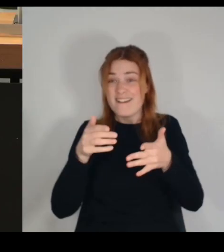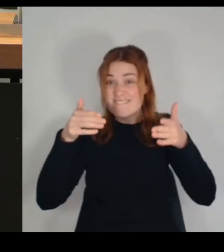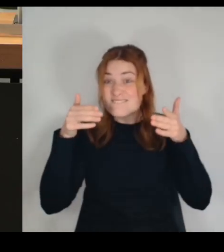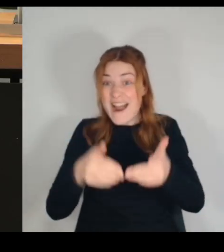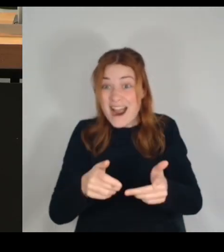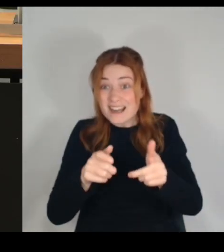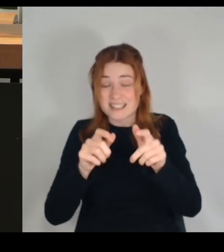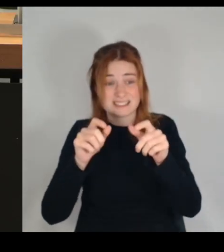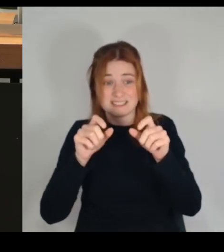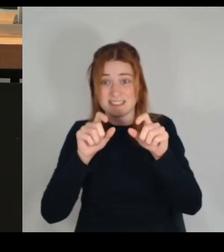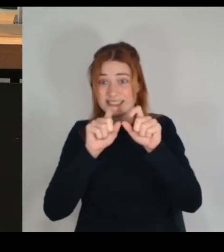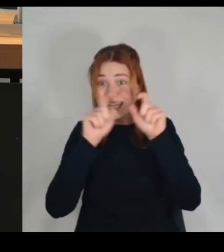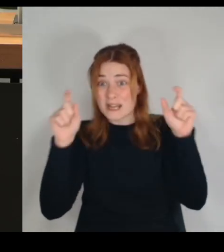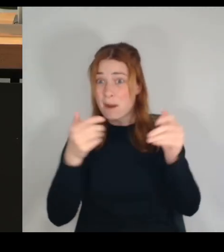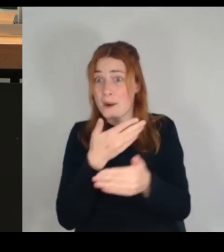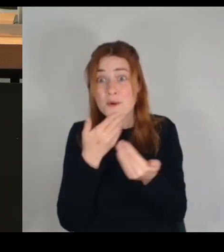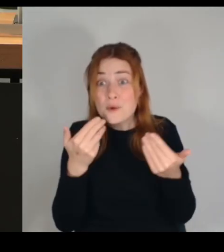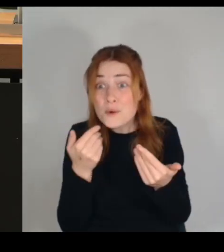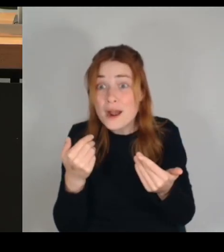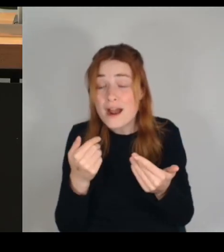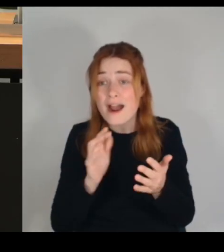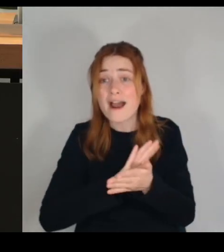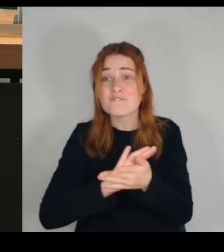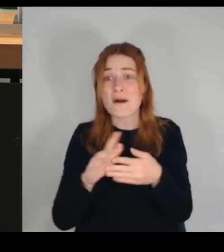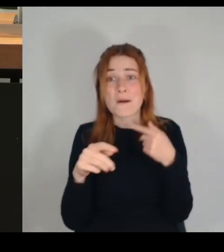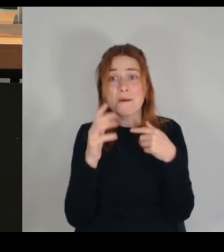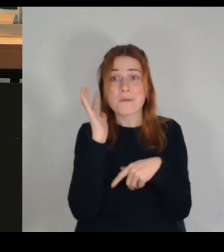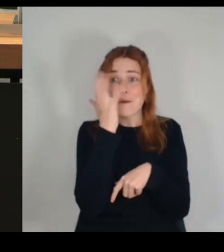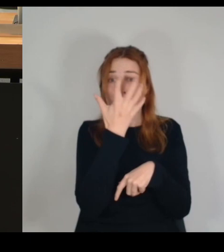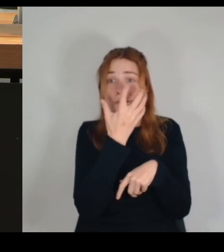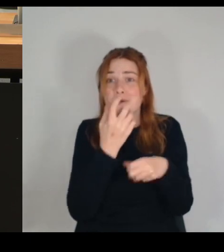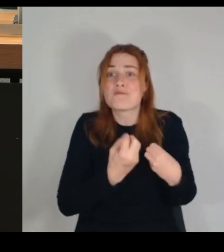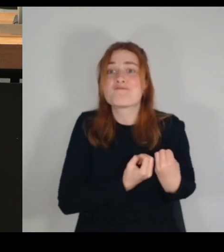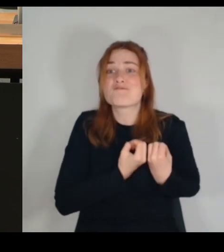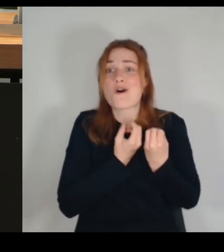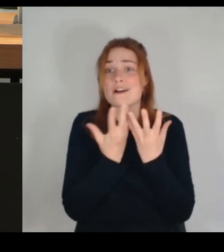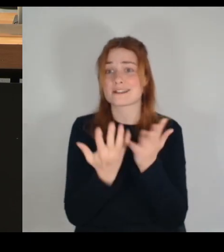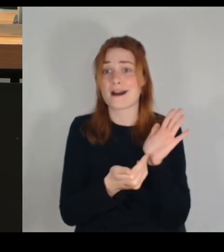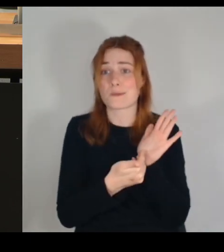Um es mal ganz deutlich zu sagen Sie lügen wie gedruckt.